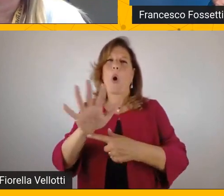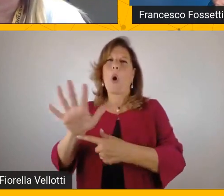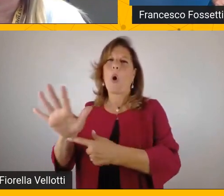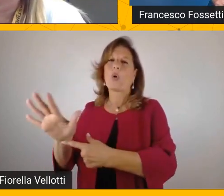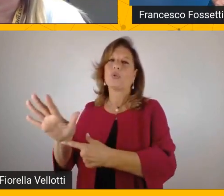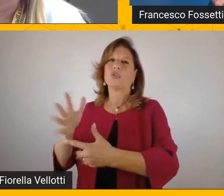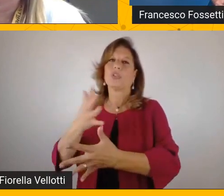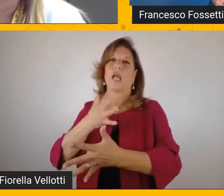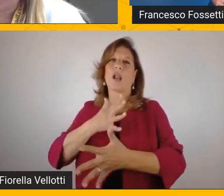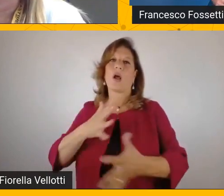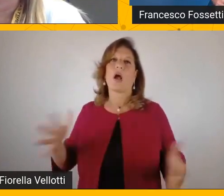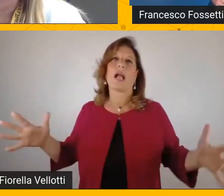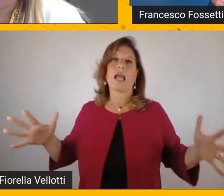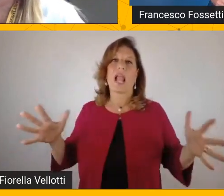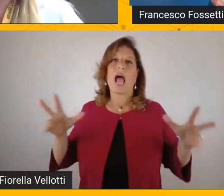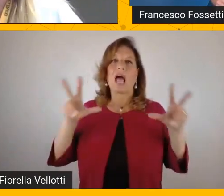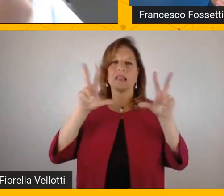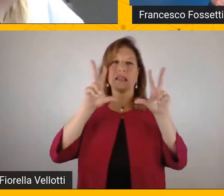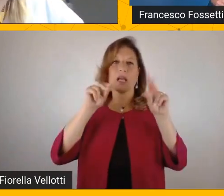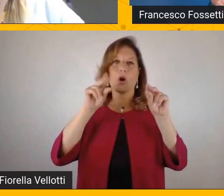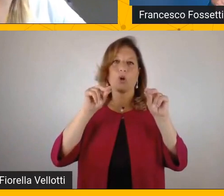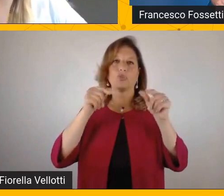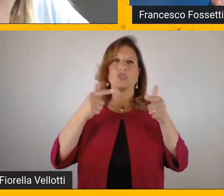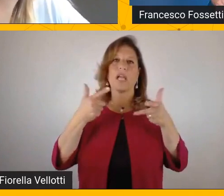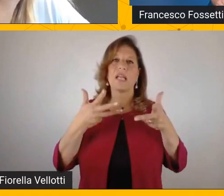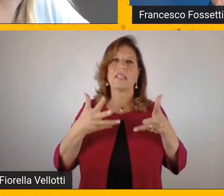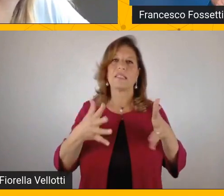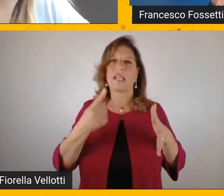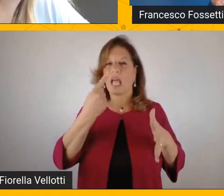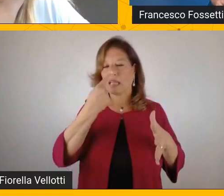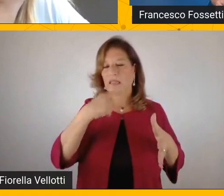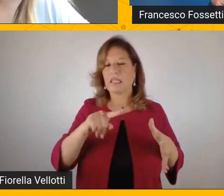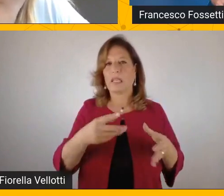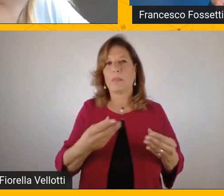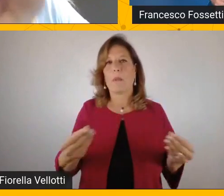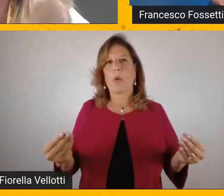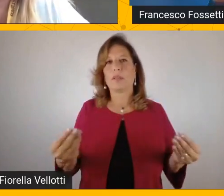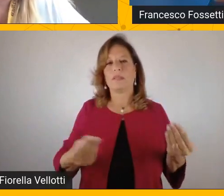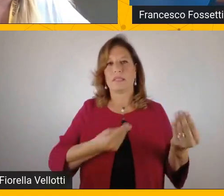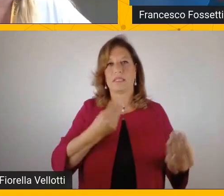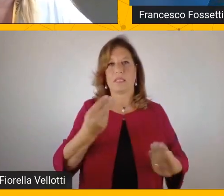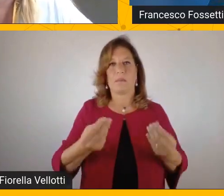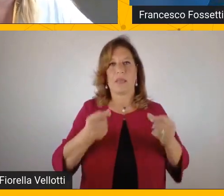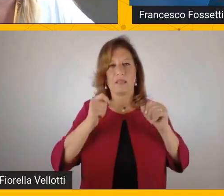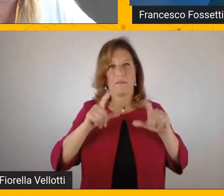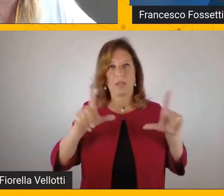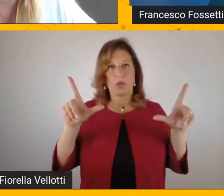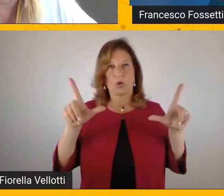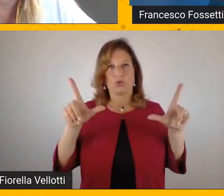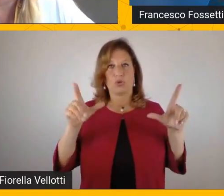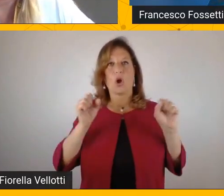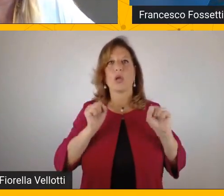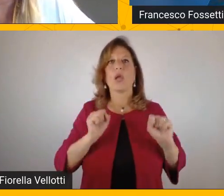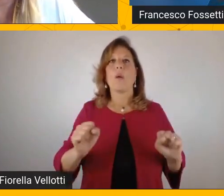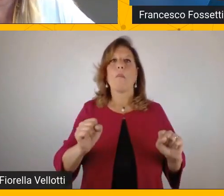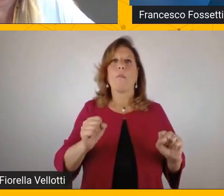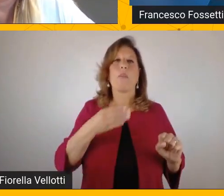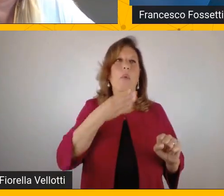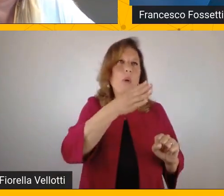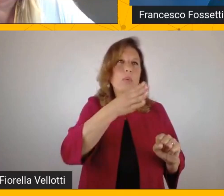la più ampia gamma possibile di videogiochi. Anche lì è possibile orientare un po'